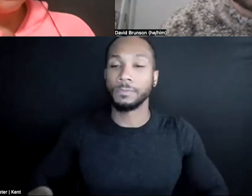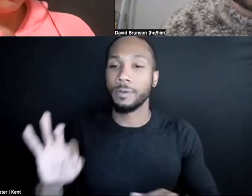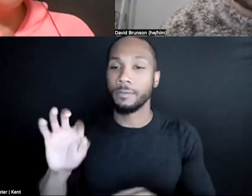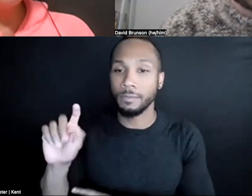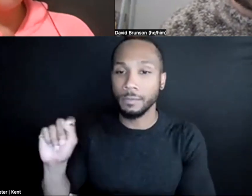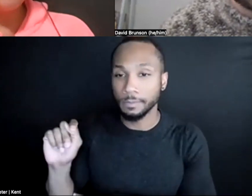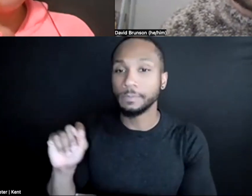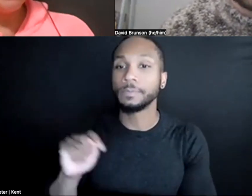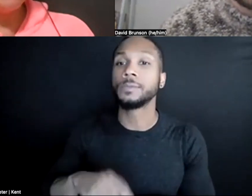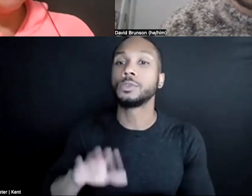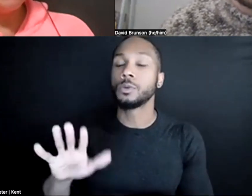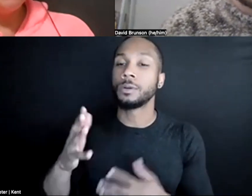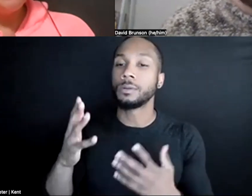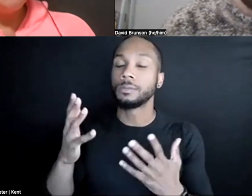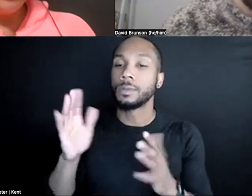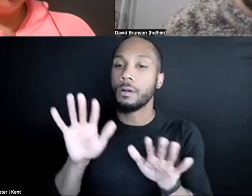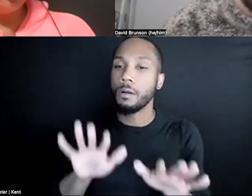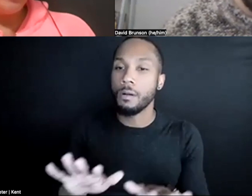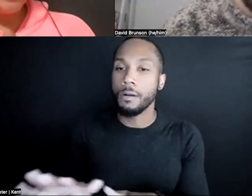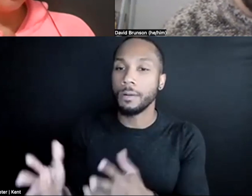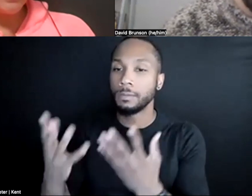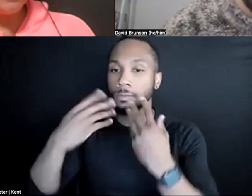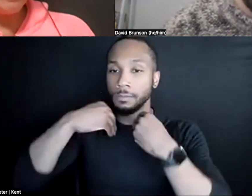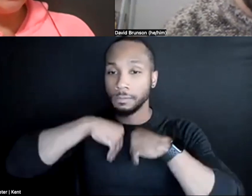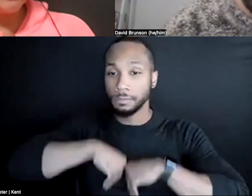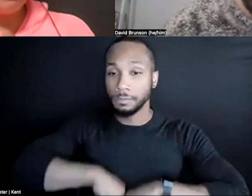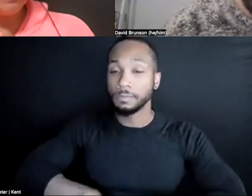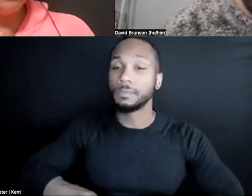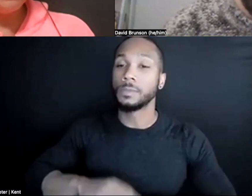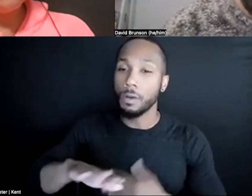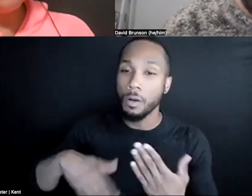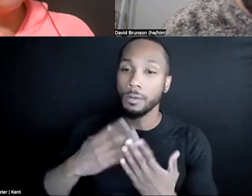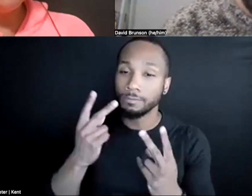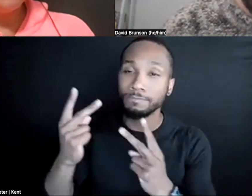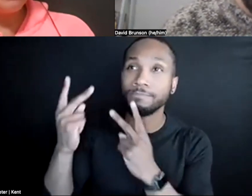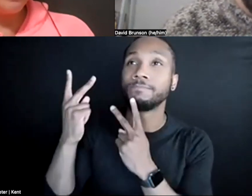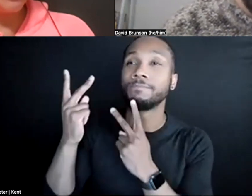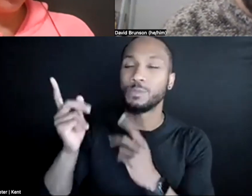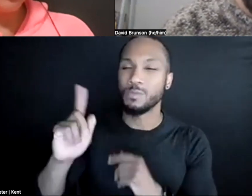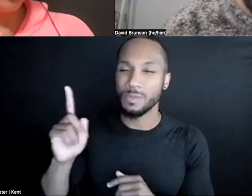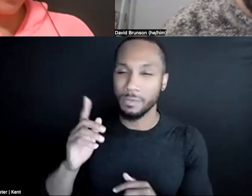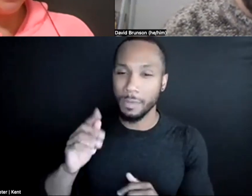Me bebo su calma cuando se duerme le dejo toda la nostalgia en la espalda